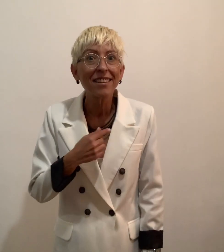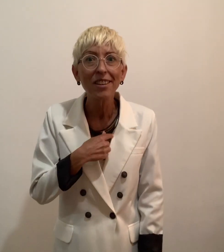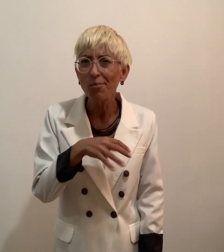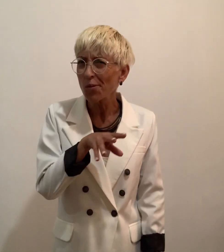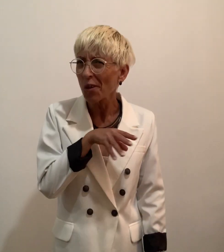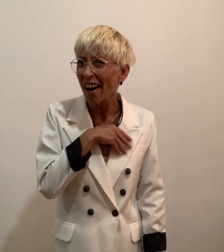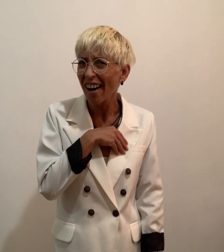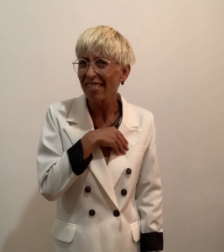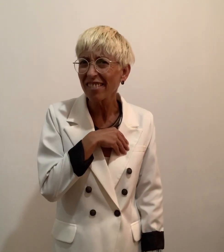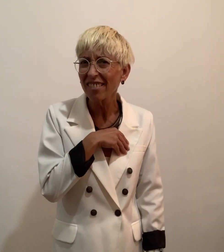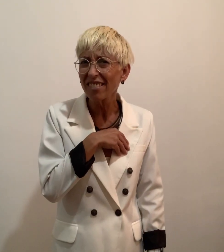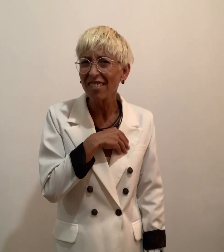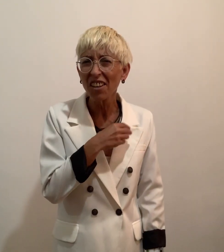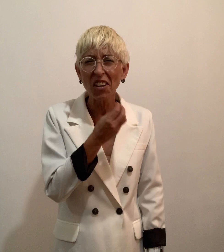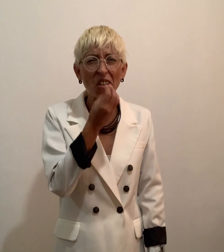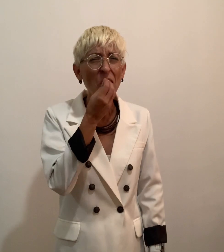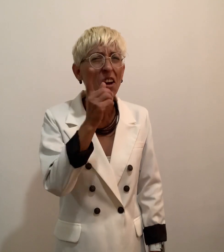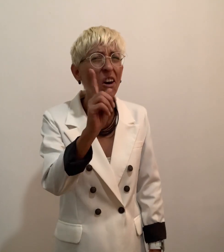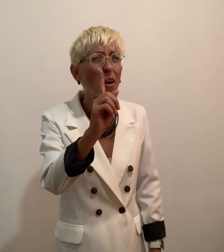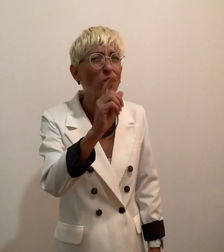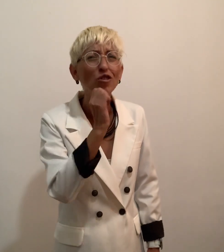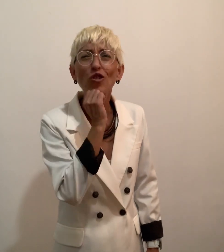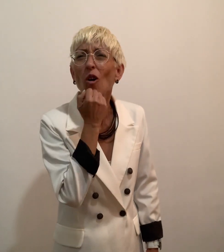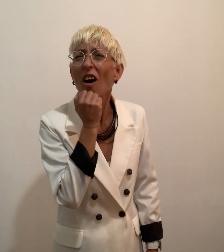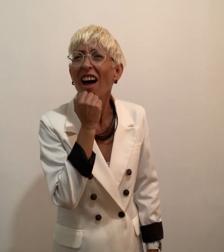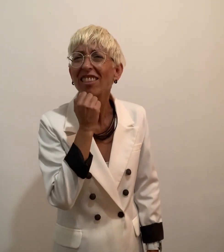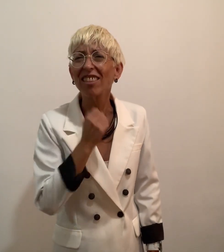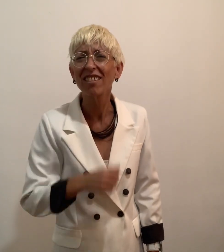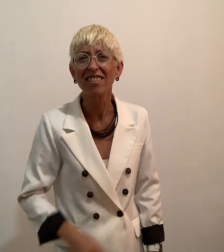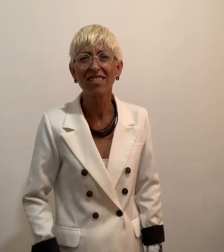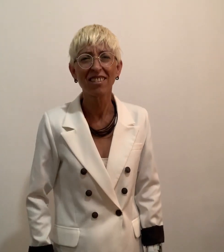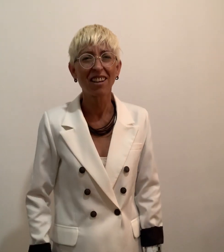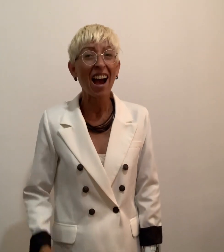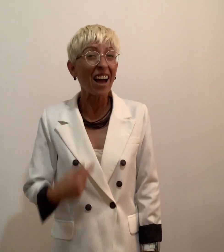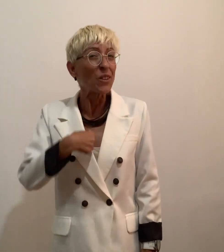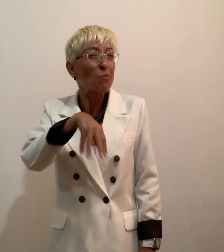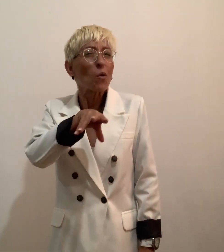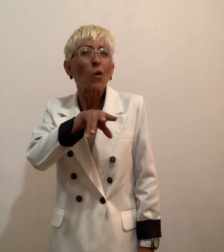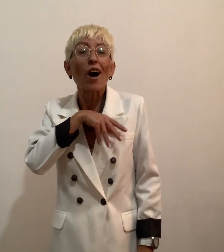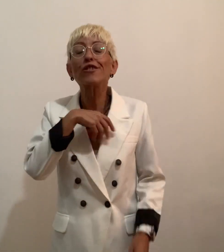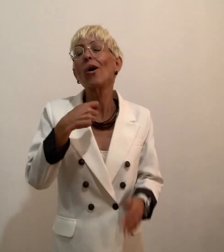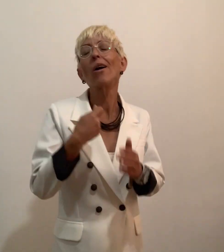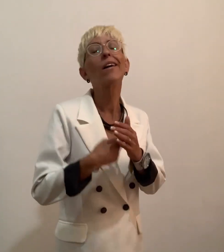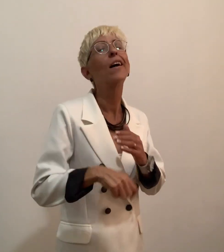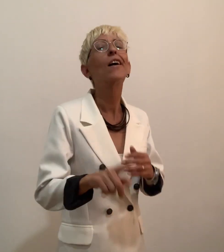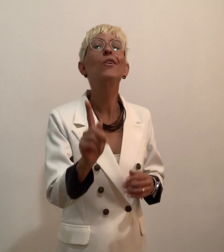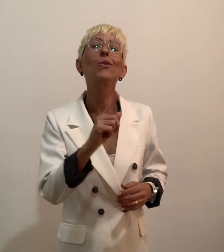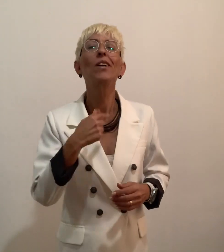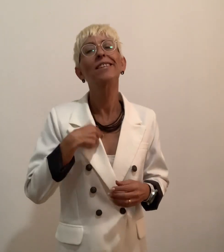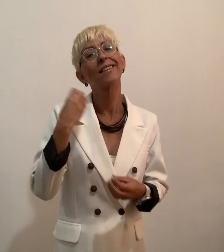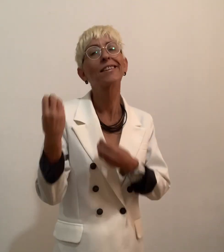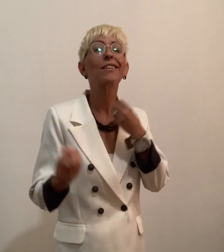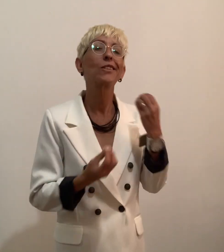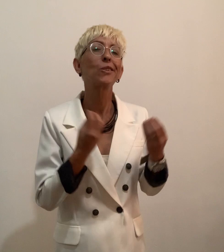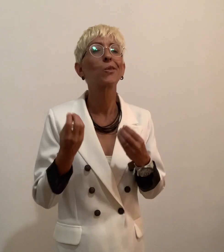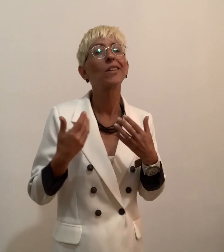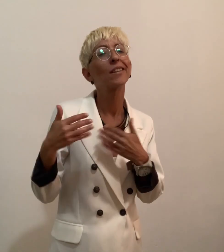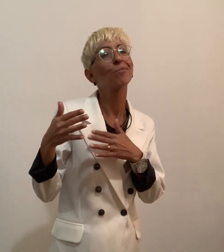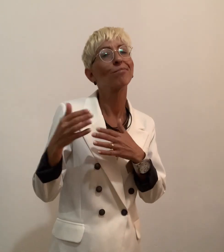אני מוכן לא לאכול שוקולד אני מוכן שלא יקנו לי צעצועים